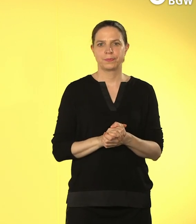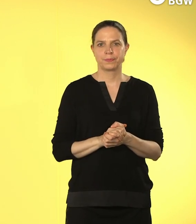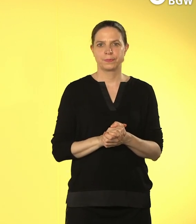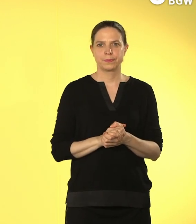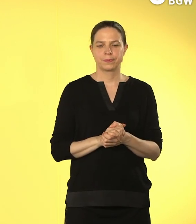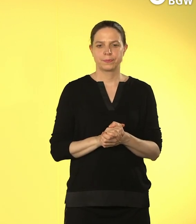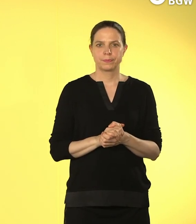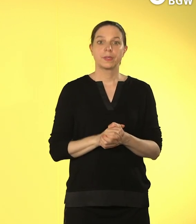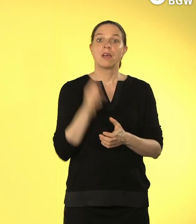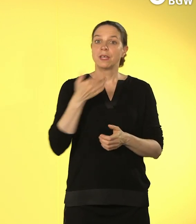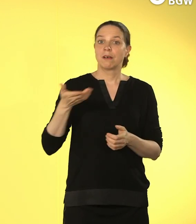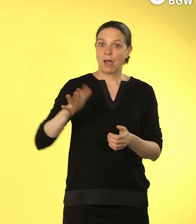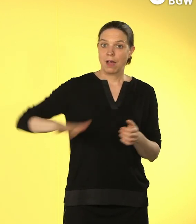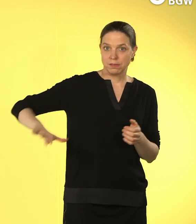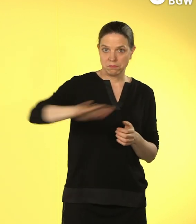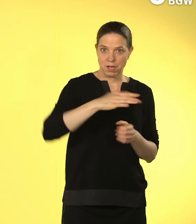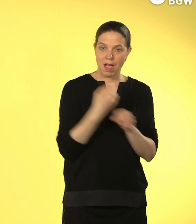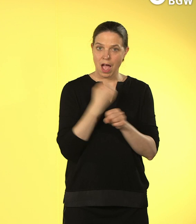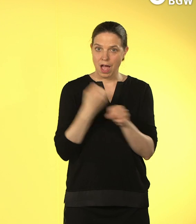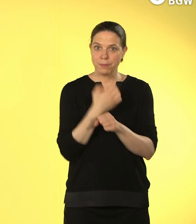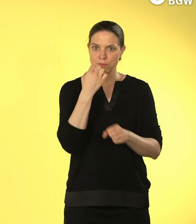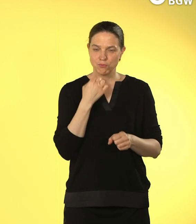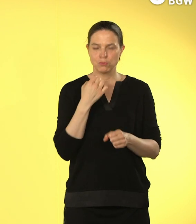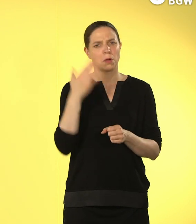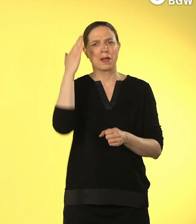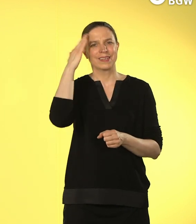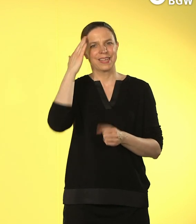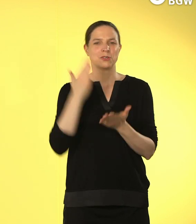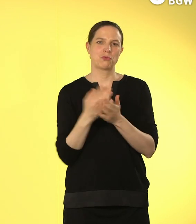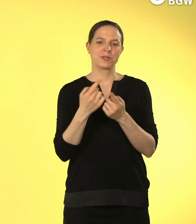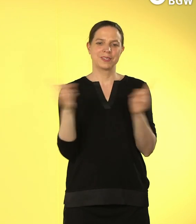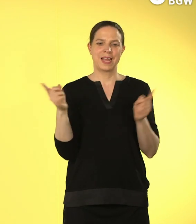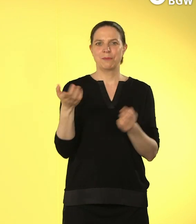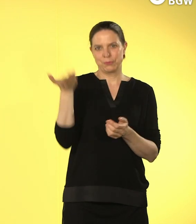Für den Gartenbereich kennen Sie solche Handschuhe,